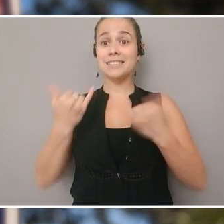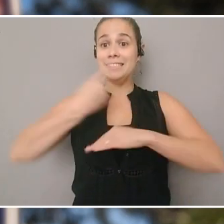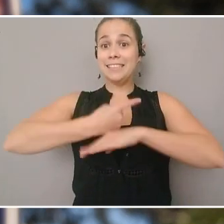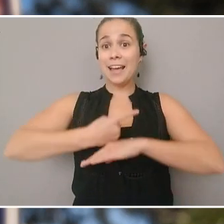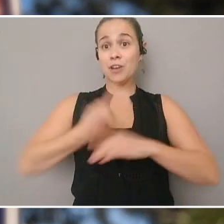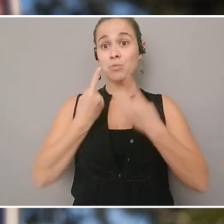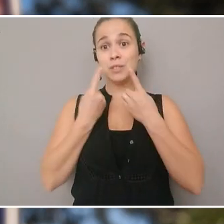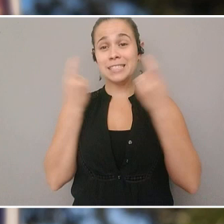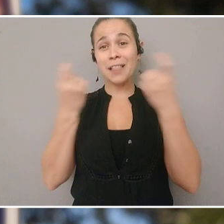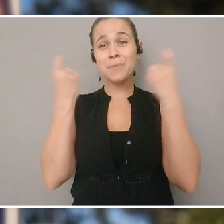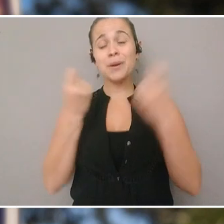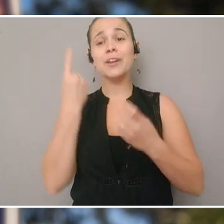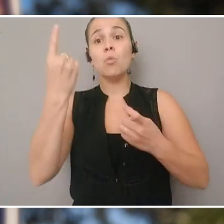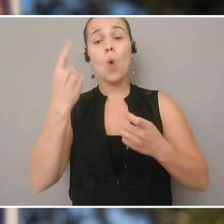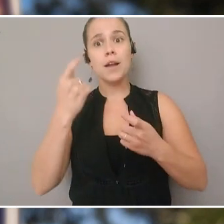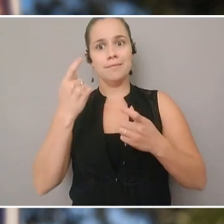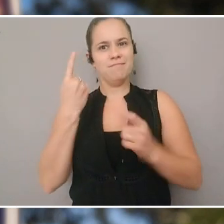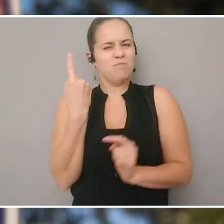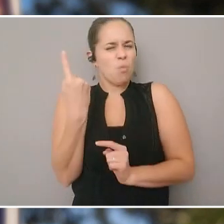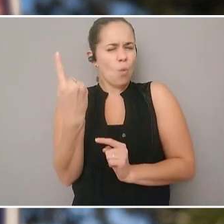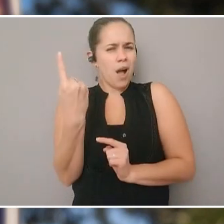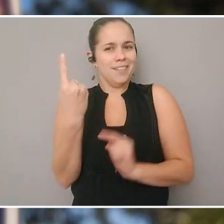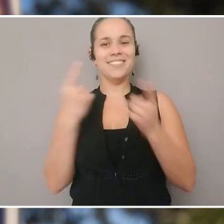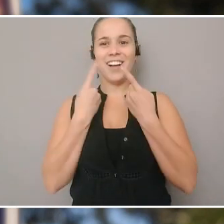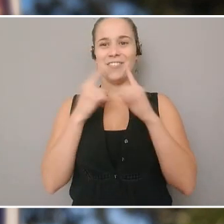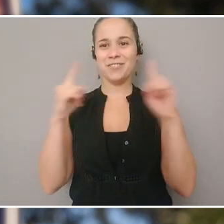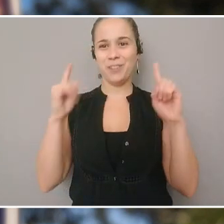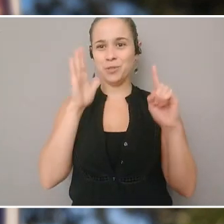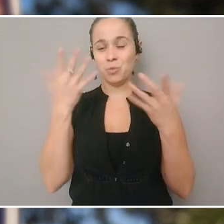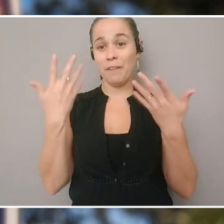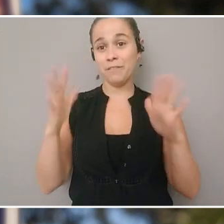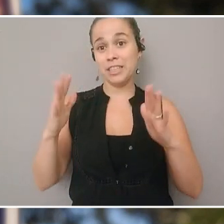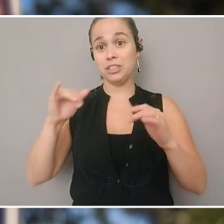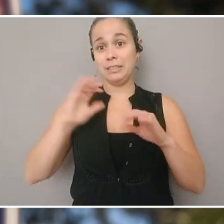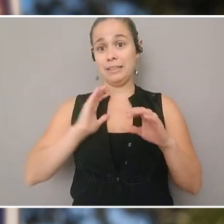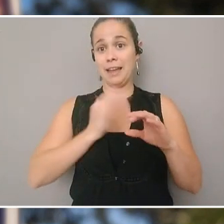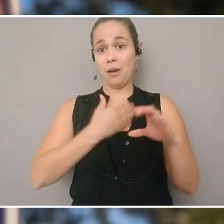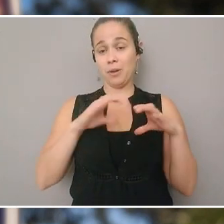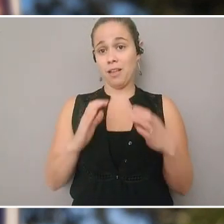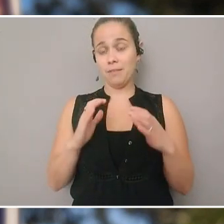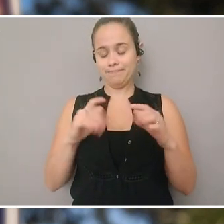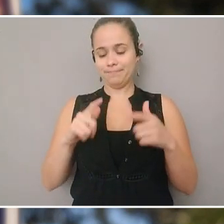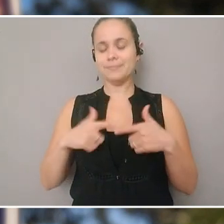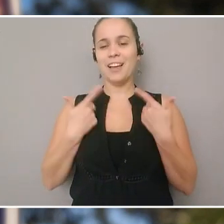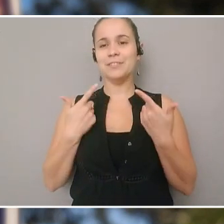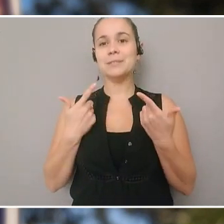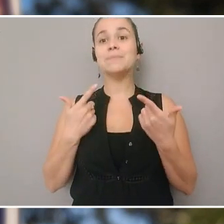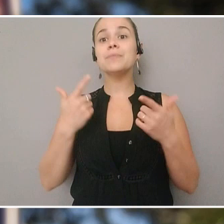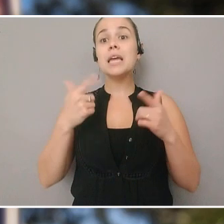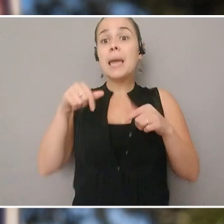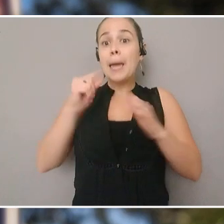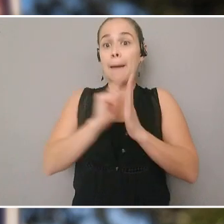logros que haremos en nuestras vidas. En momentos como